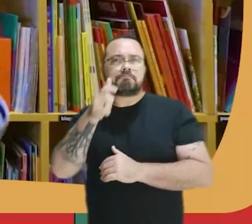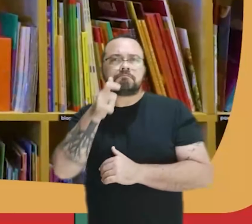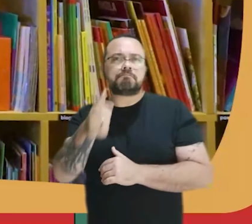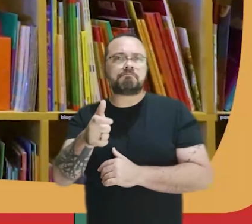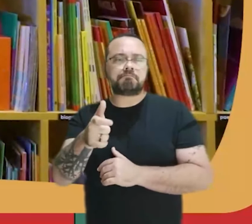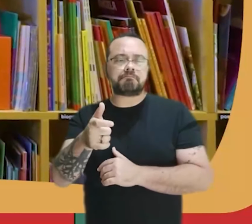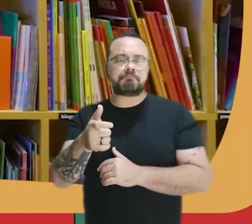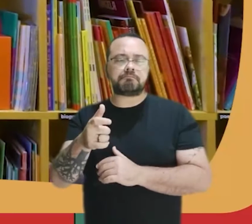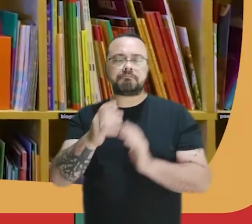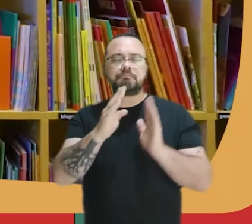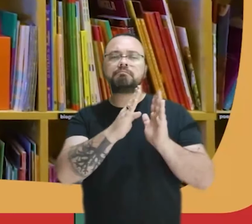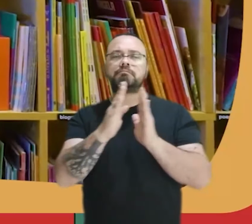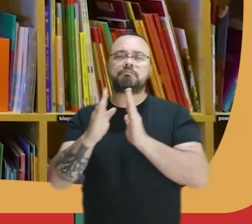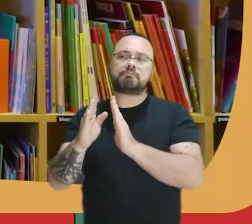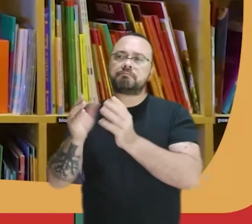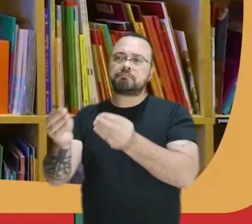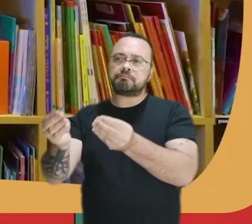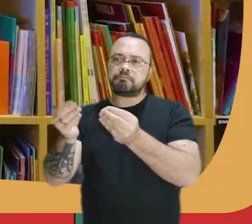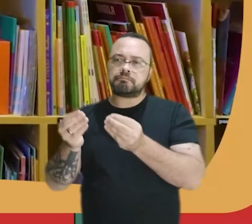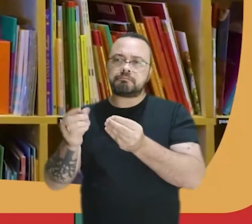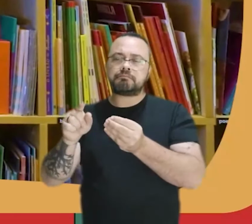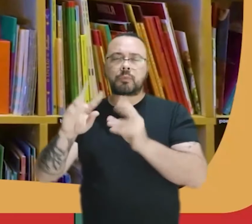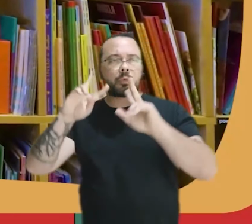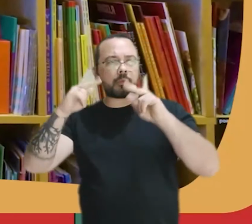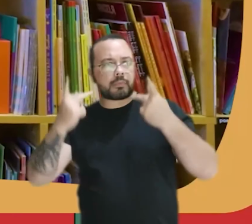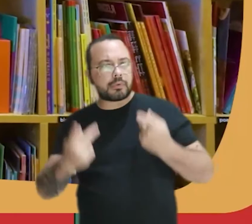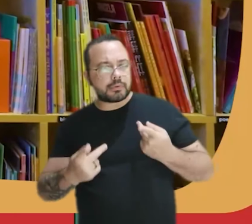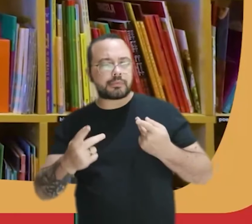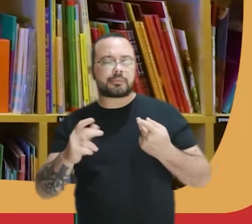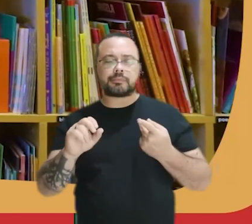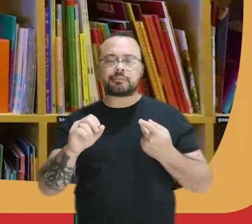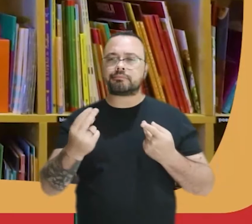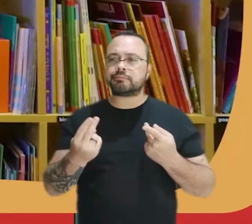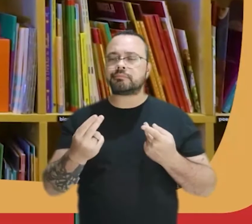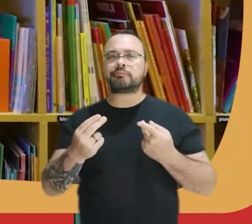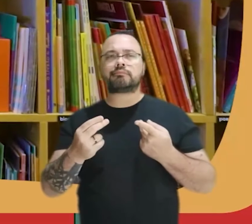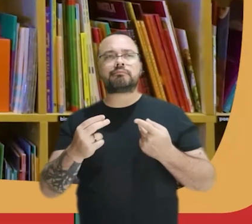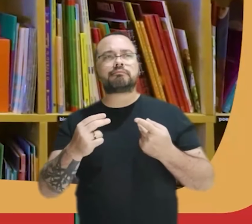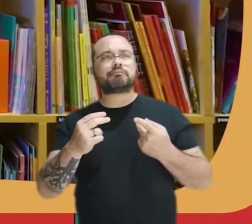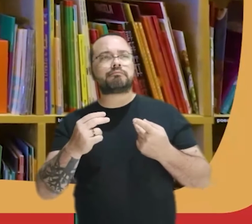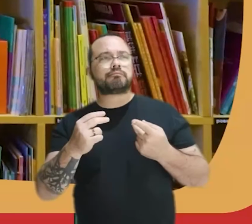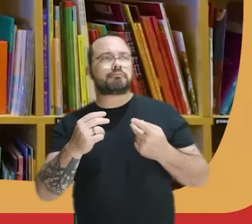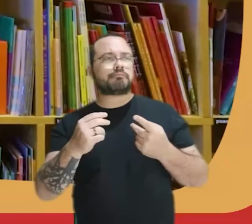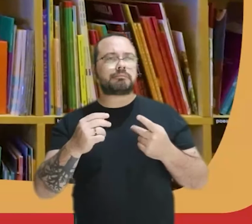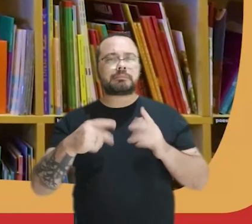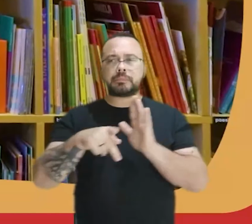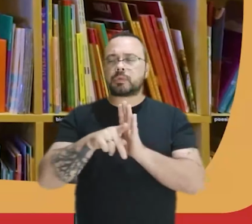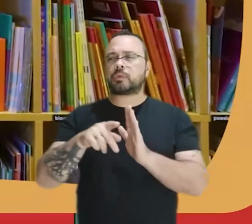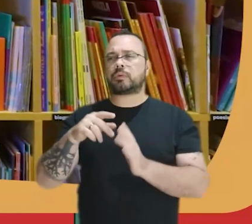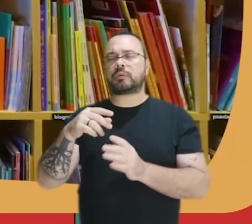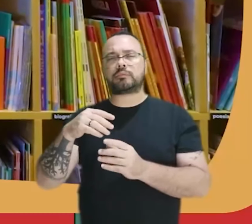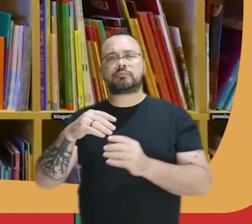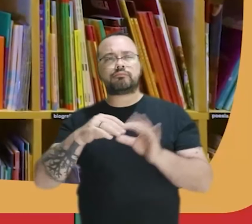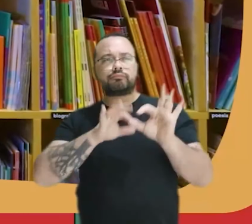em determinada seção, seja em Humanidade, seja em... Estética e Teoria da Arte, Cinema e Teatro,